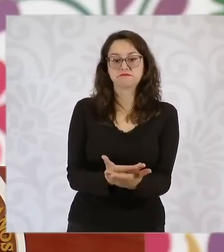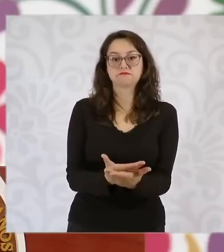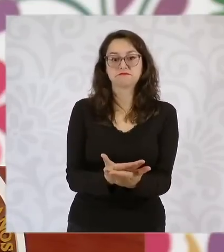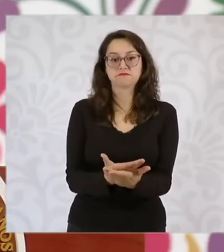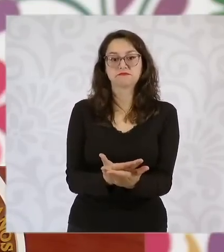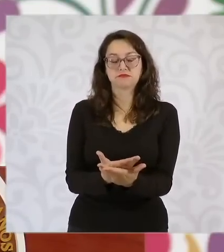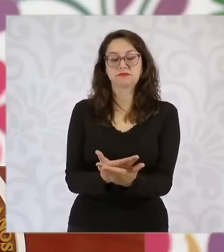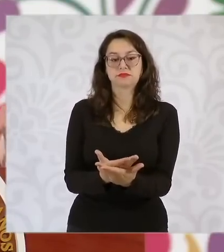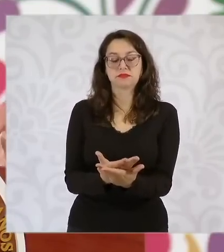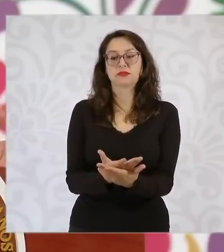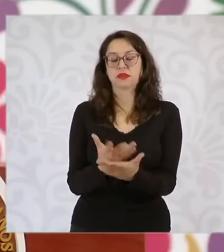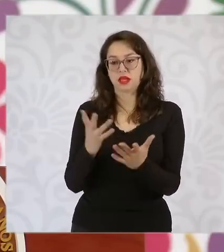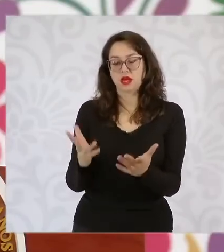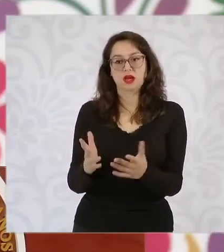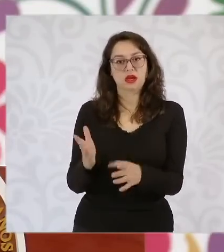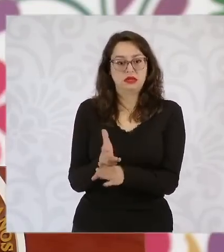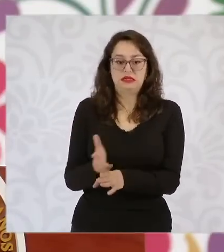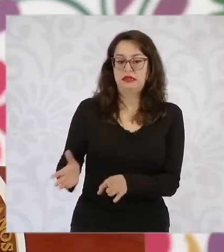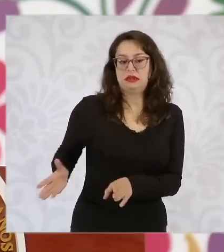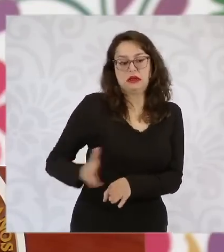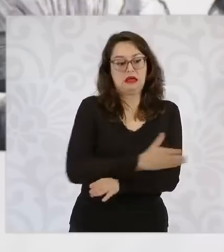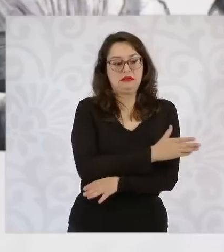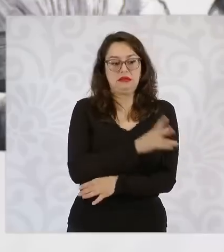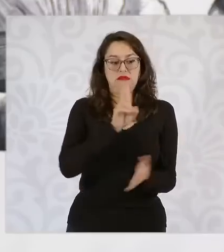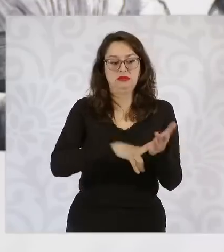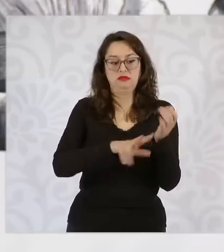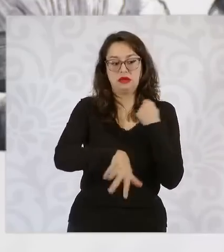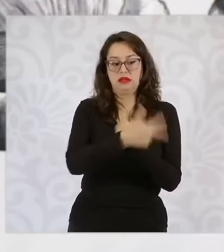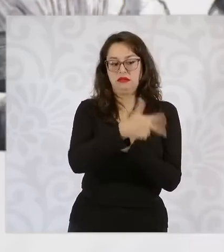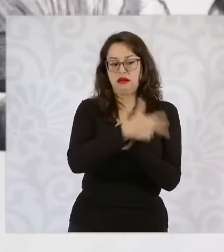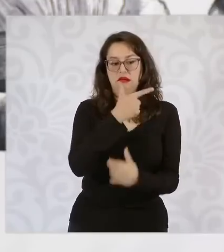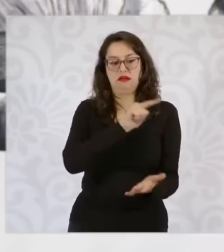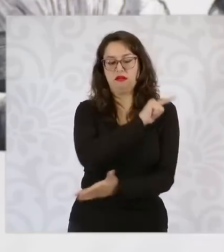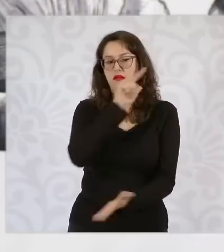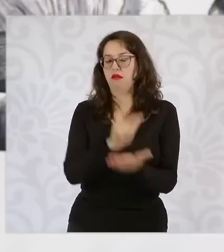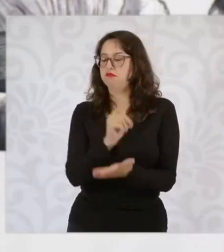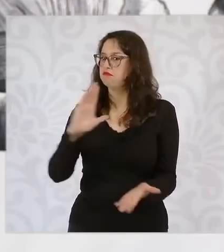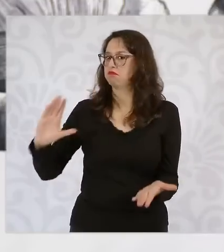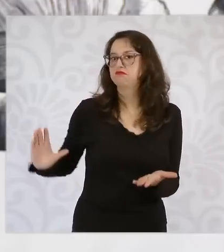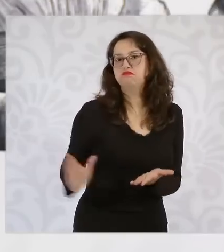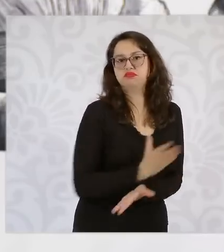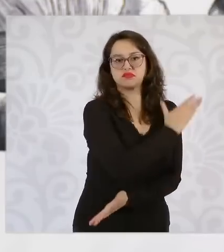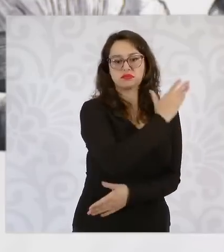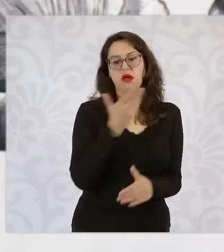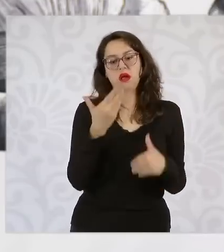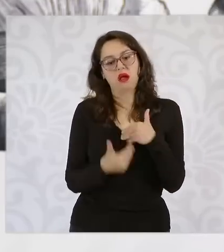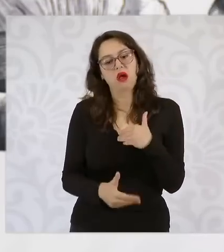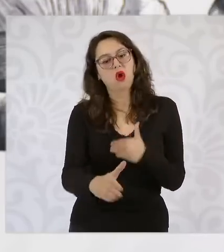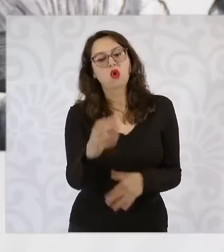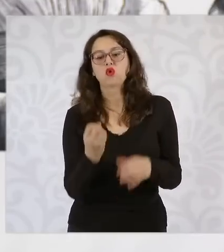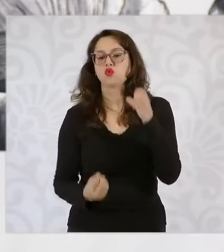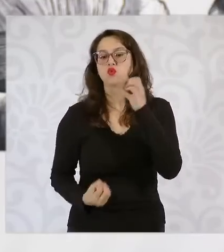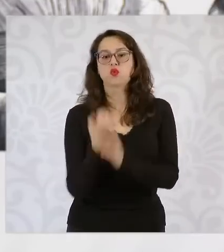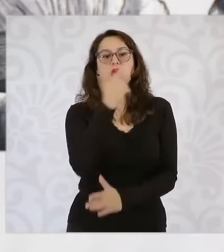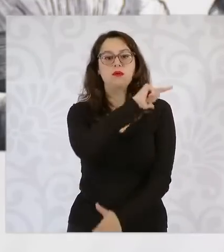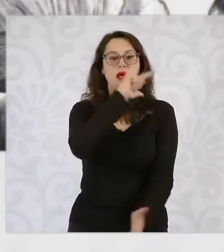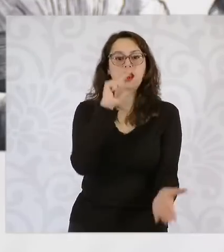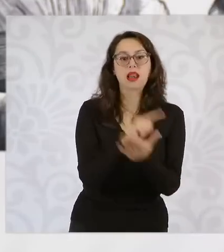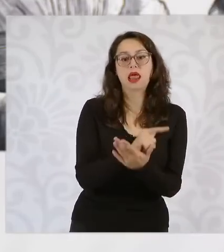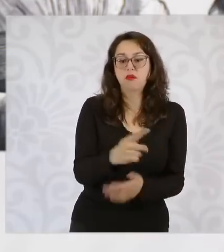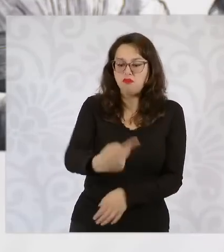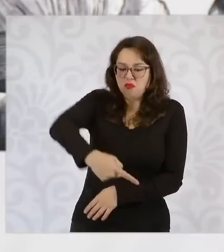a las leyes de la Reforma del 2013 y establecen un esquema de fortalecimiento de la empresa pública